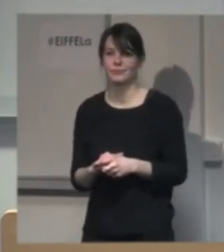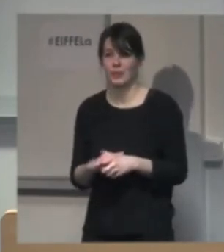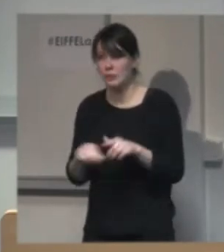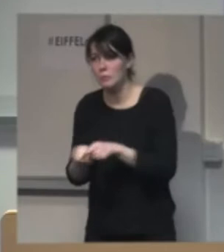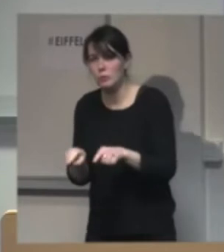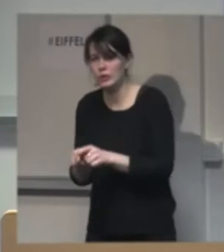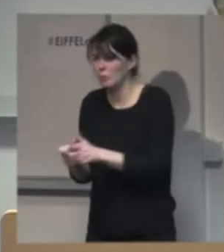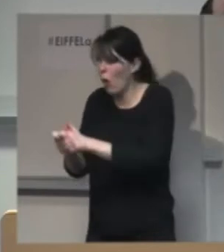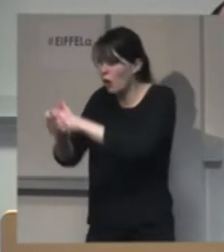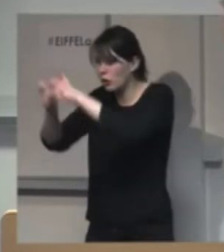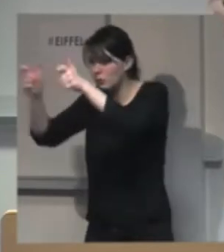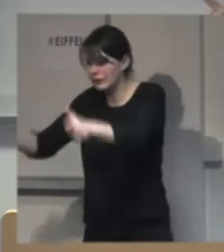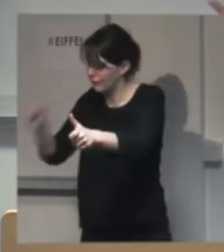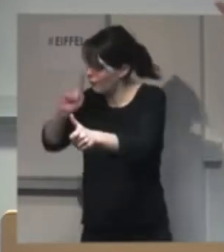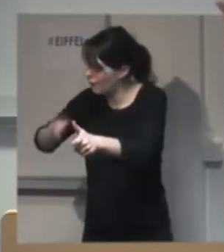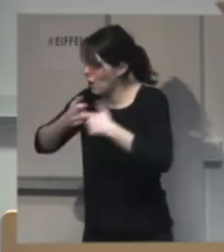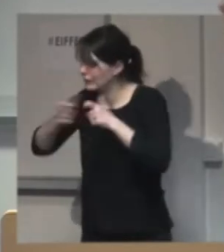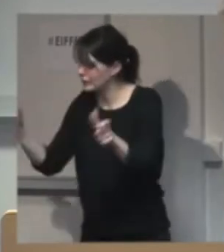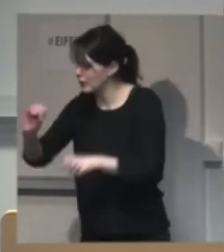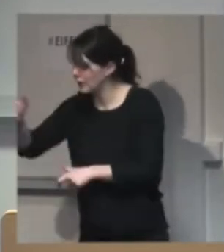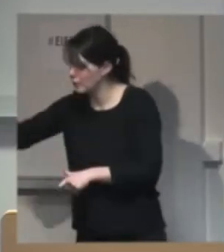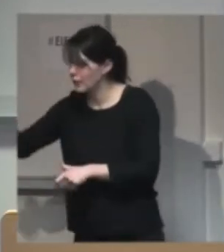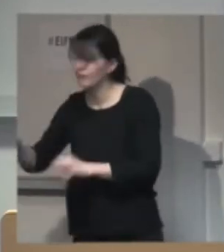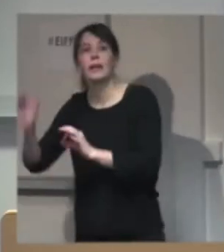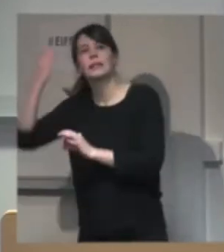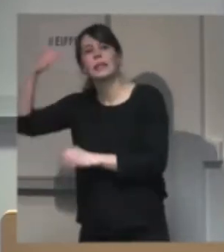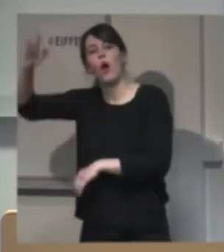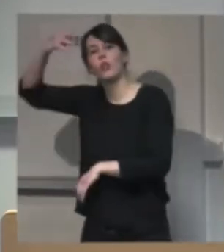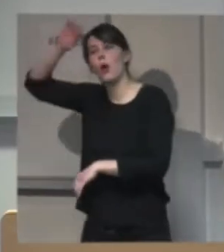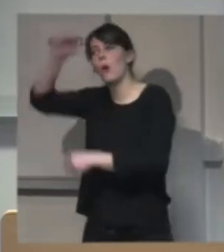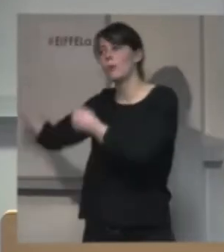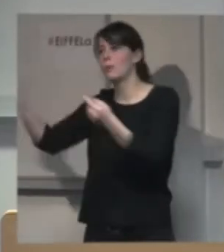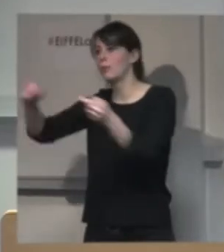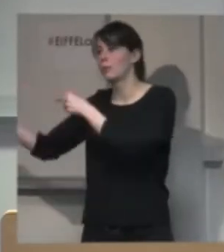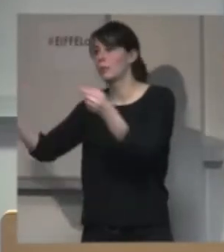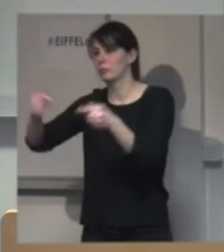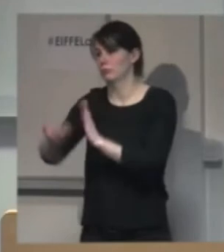Et il y a des discussions au niveau européen. J'étais encore le mois dernier à Bruxelles pour le futur